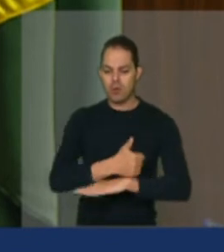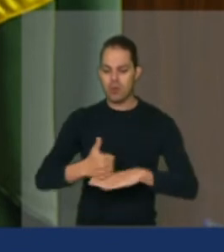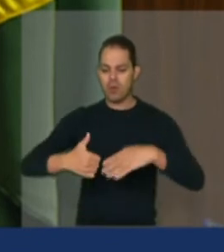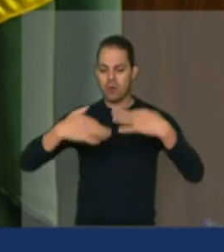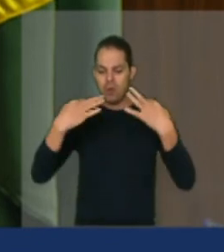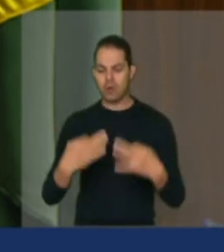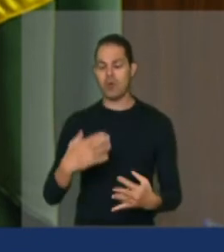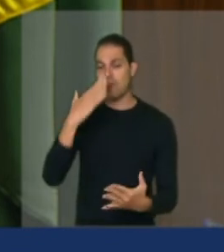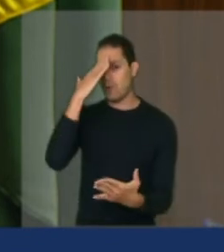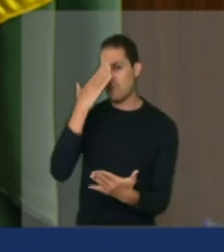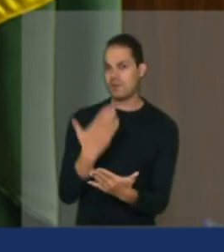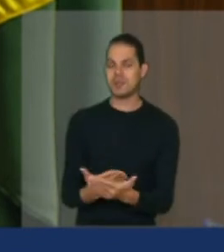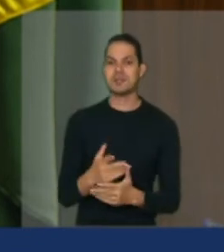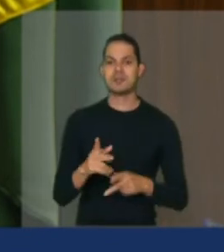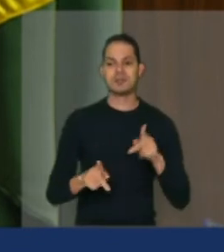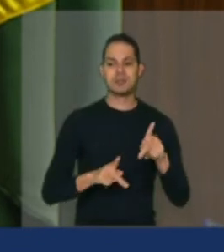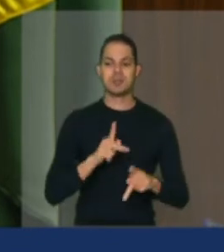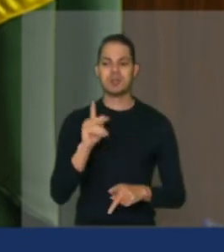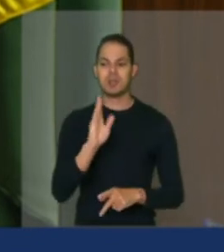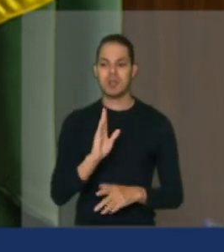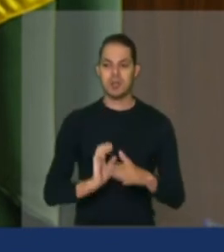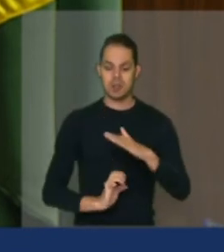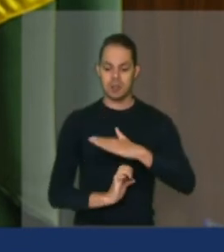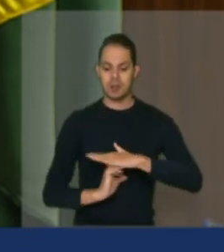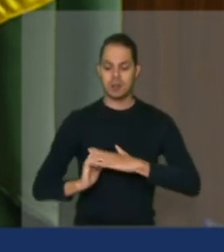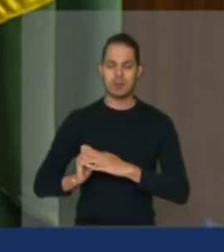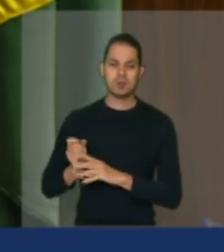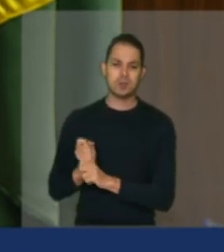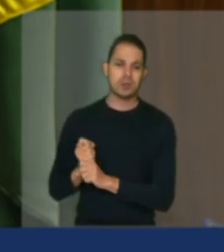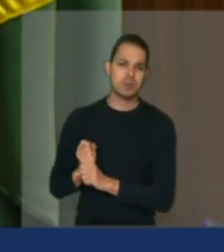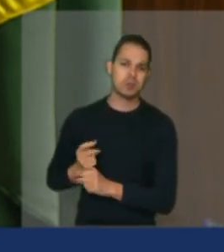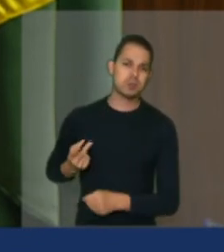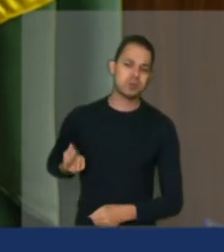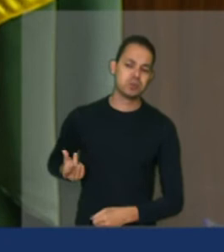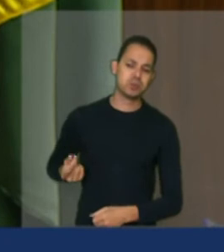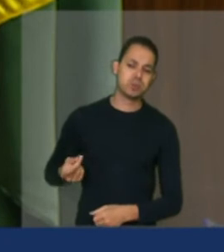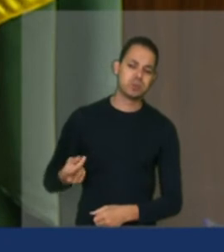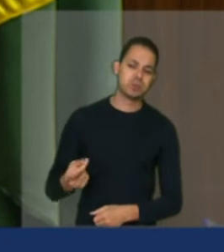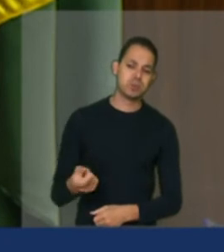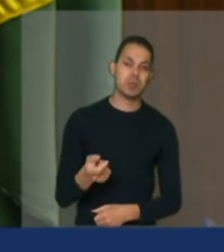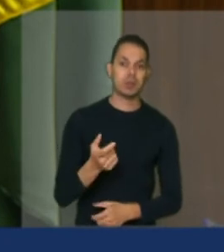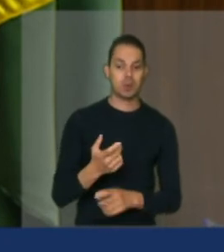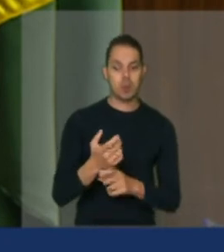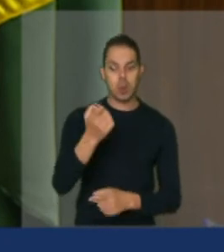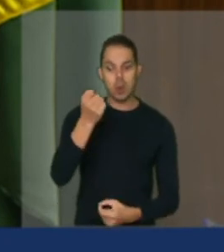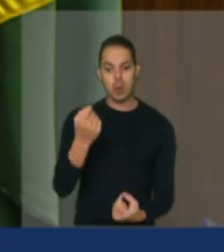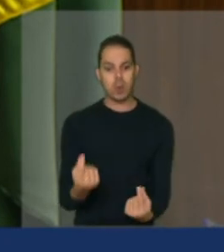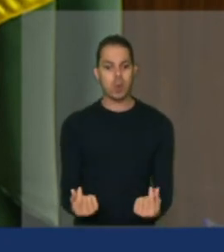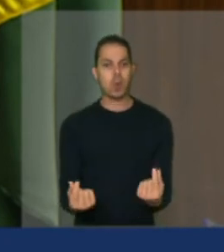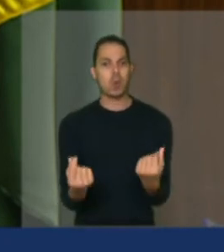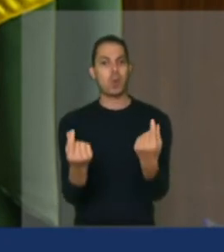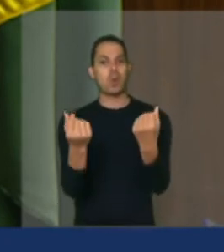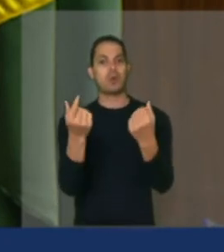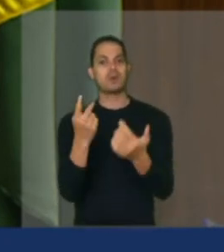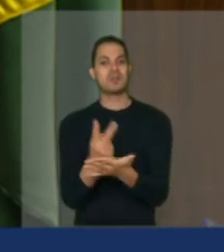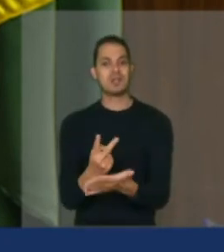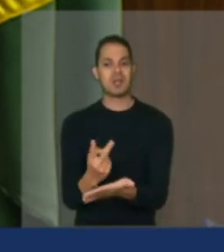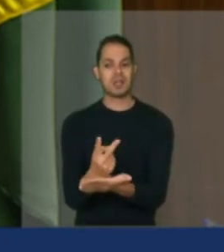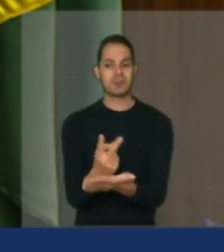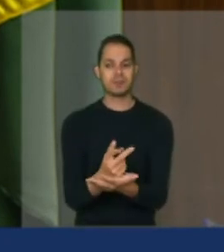DO POVO BRASILEIRO, UMA EMPRESA QUE HISTORICAMENTE SEMPRE DEU LUCROS AO INVÀS DE